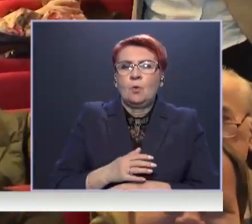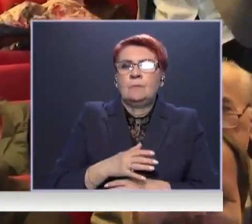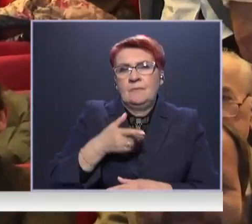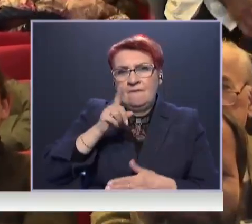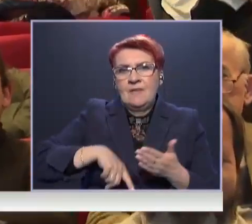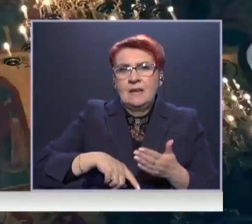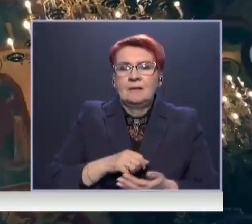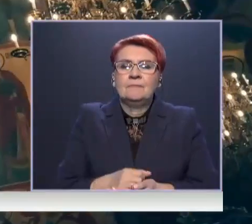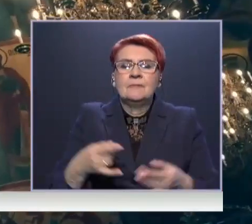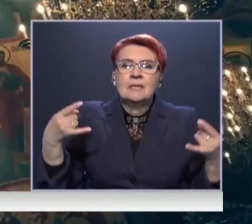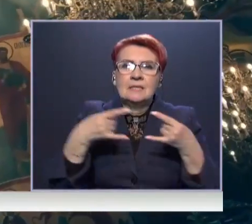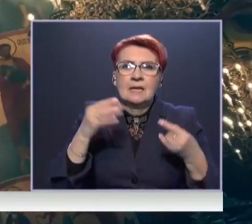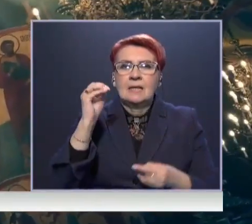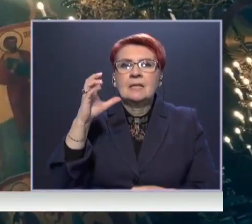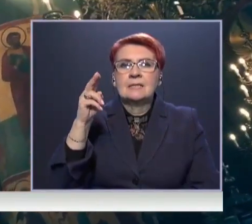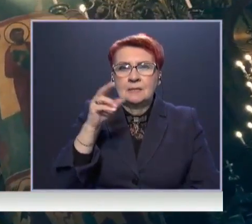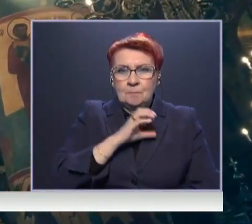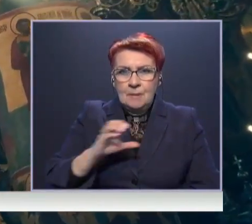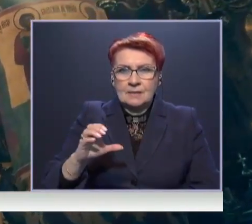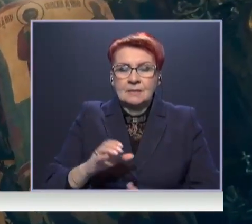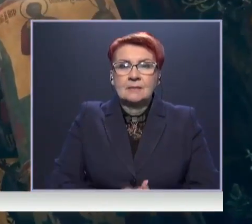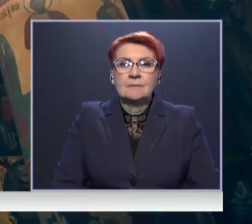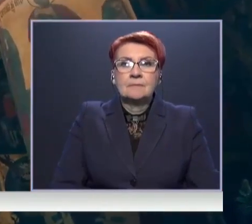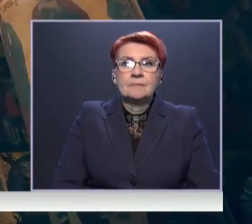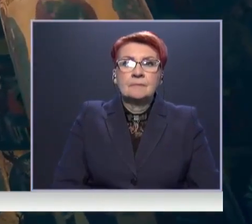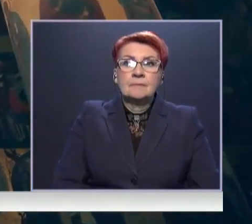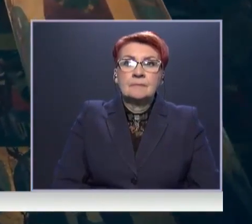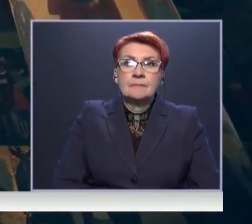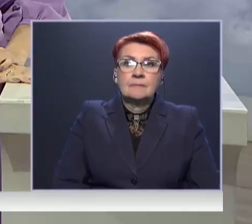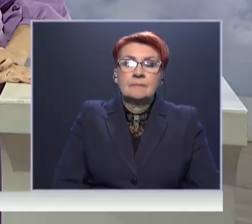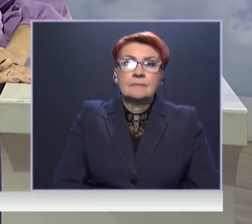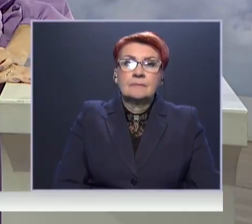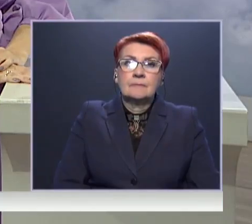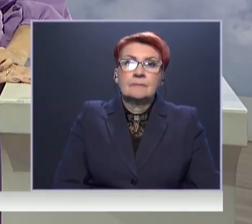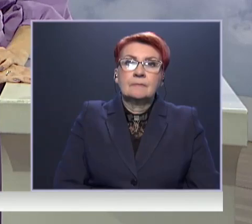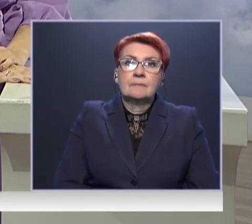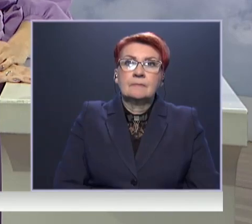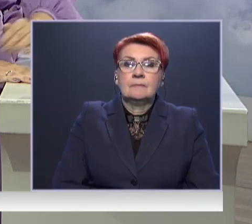родченко лантай телеканал Спас день Казанской икона